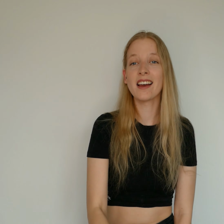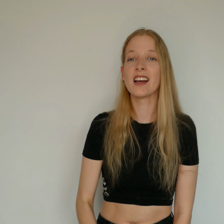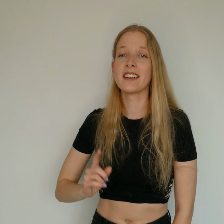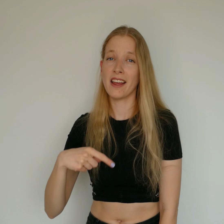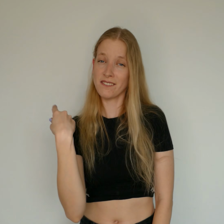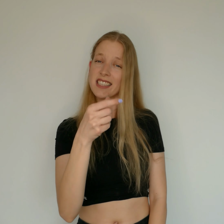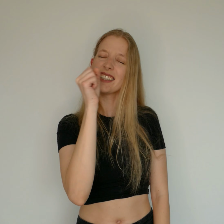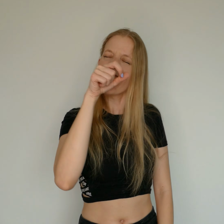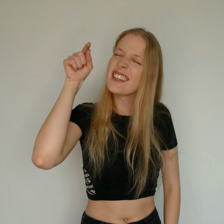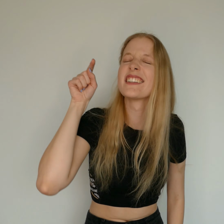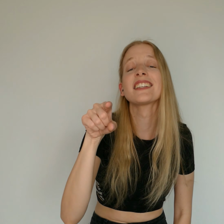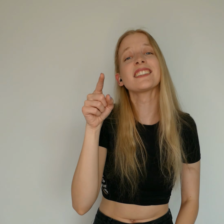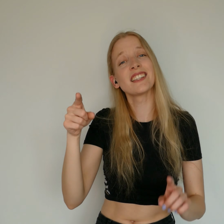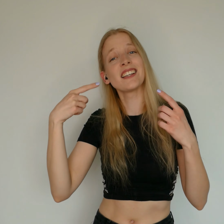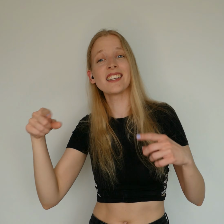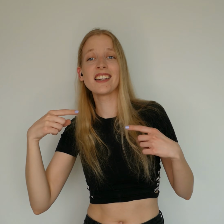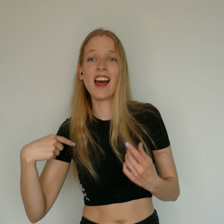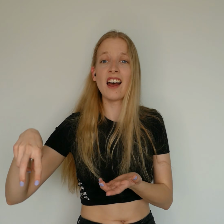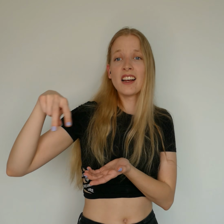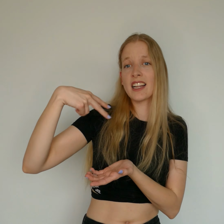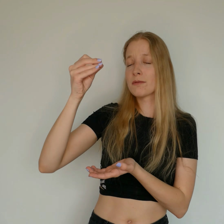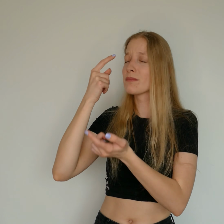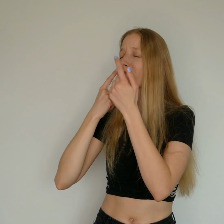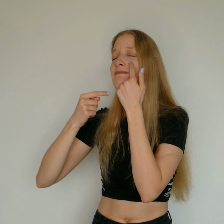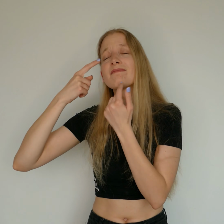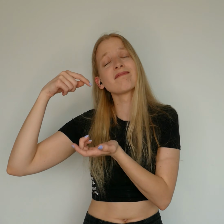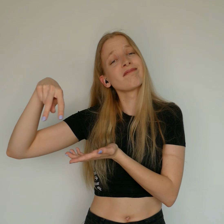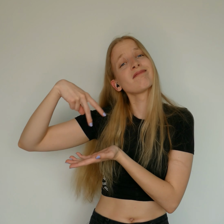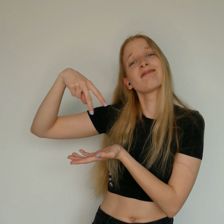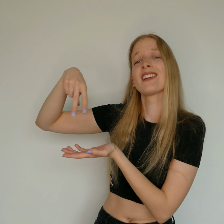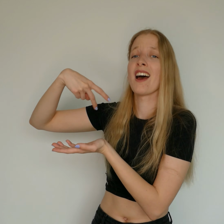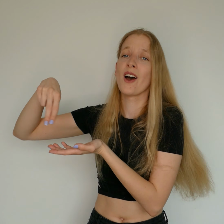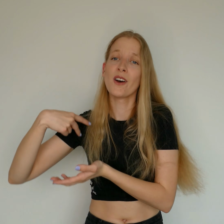Denn wir singen diese Lieder Tanzen mit Tränen in den Augen